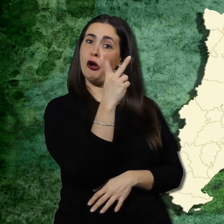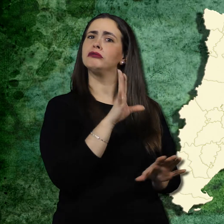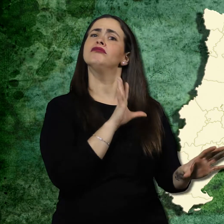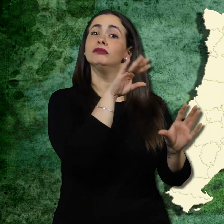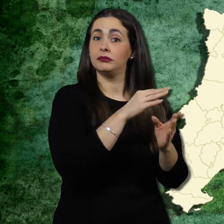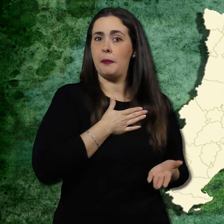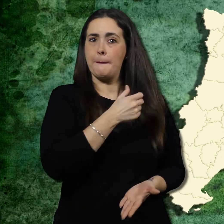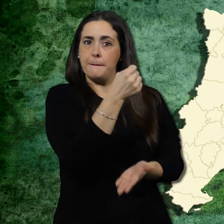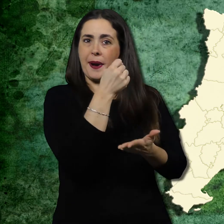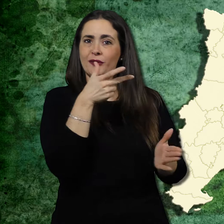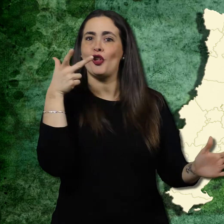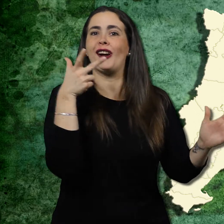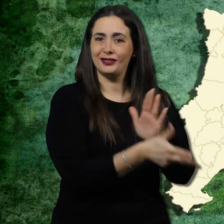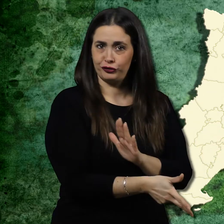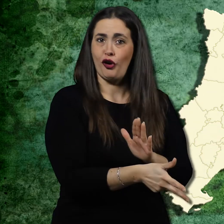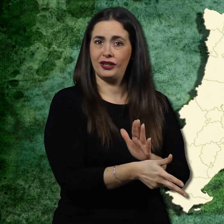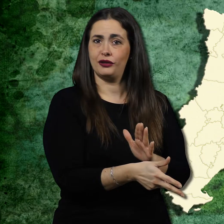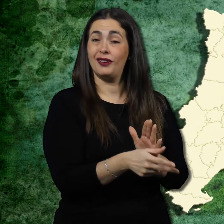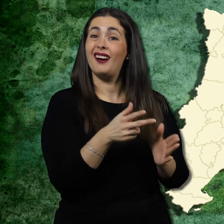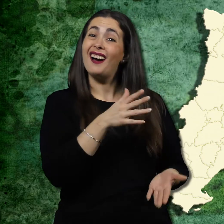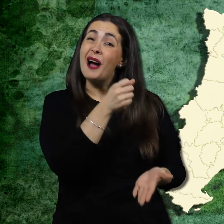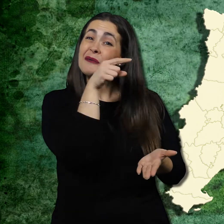formen part de l'extens patrimoni històric i cultural